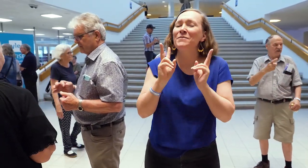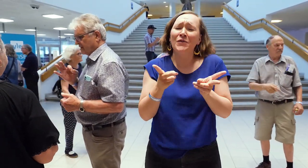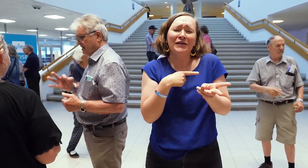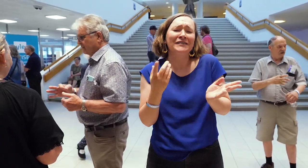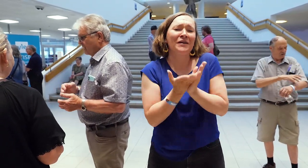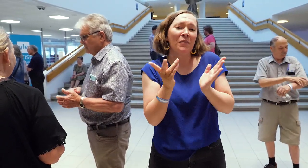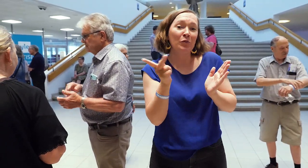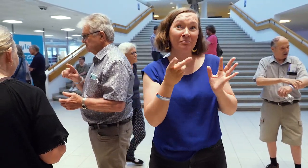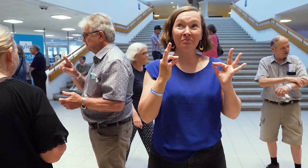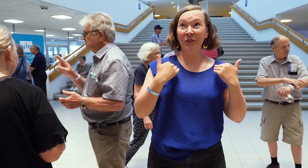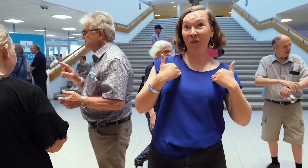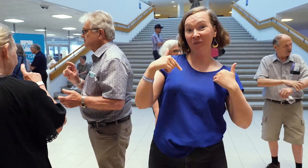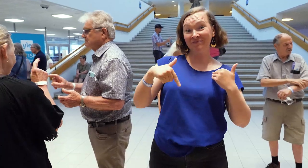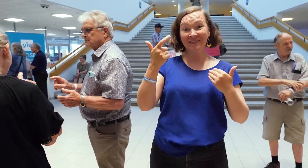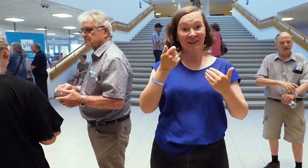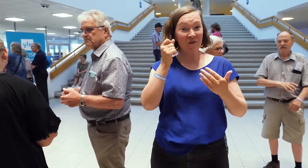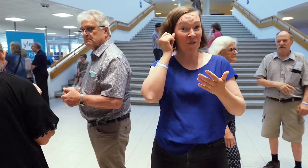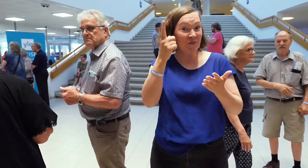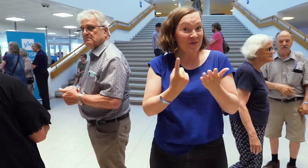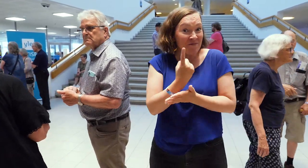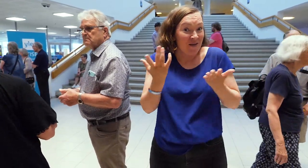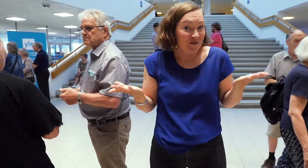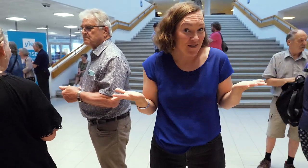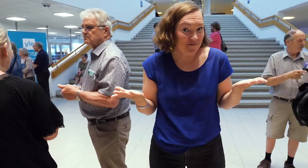Samalla kyselemme heidän tunnelmiaan seniorien kulttuuritapahtumasta.